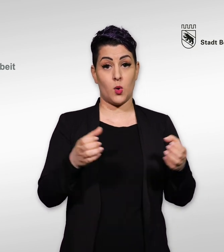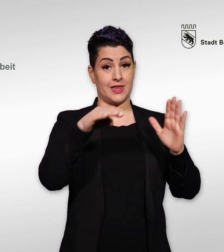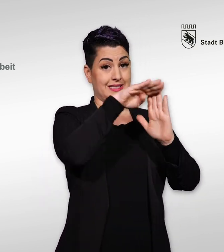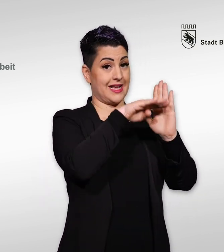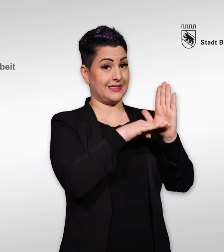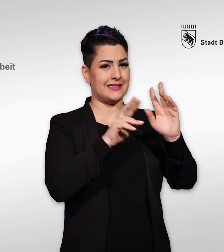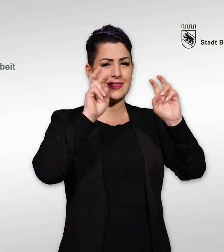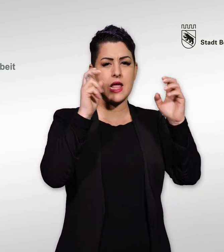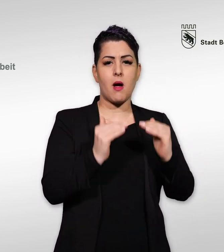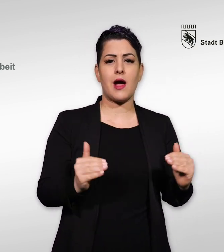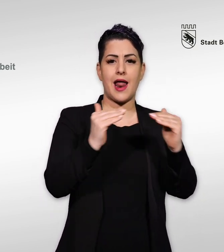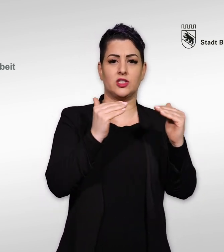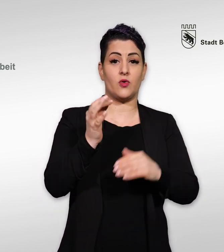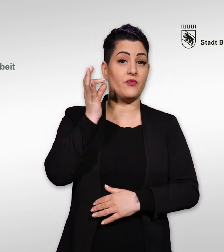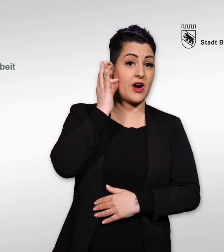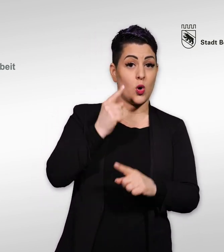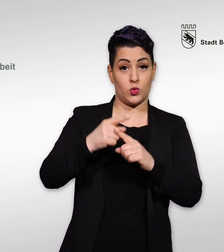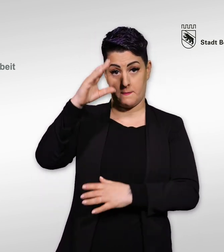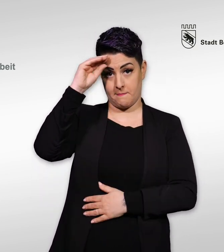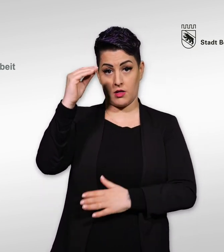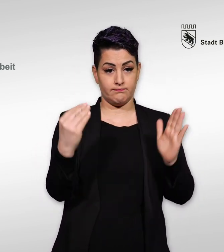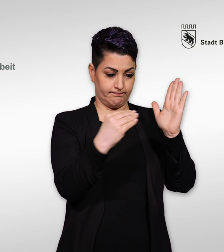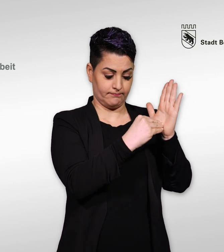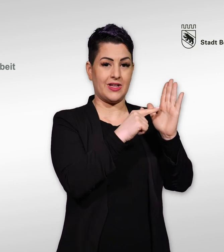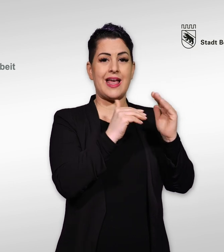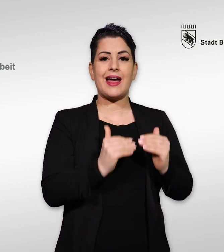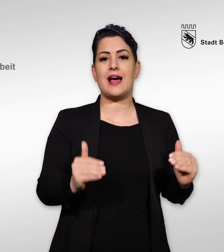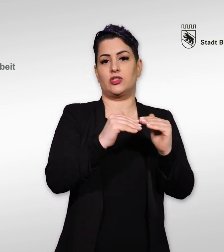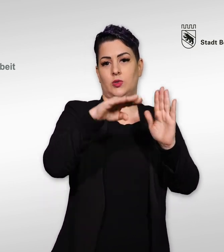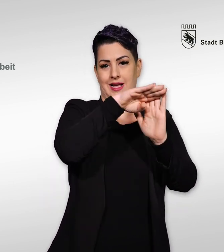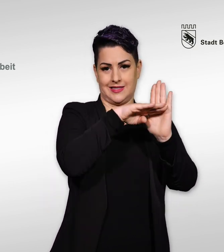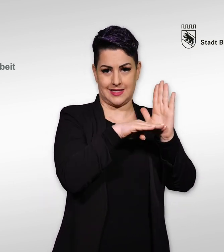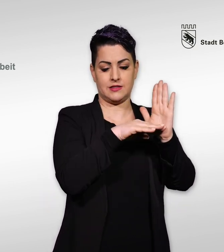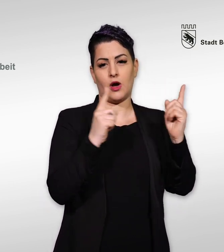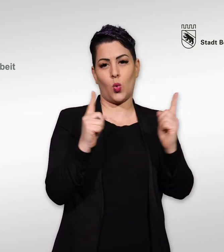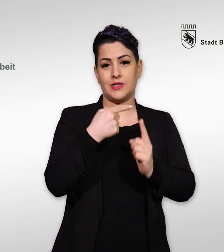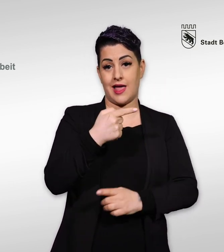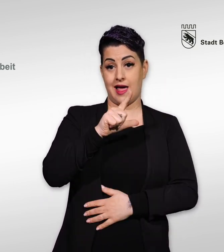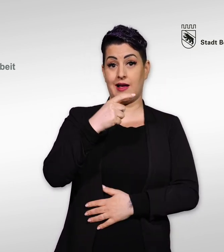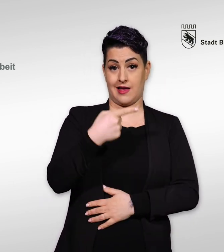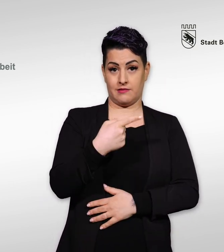Mit dem Bundesgesetz über die Gleichstellung von Frau und Mann (Gleichstellungsgesetz, GlG)